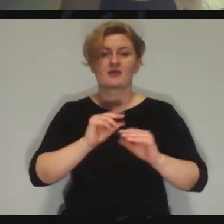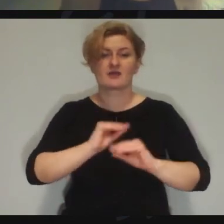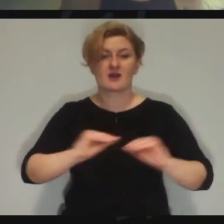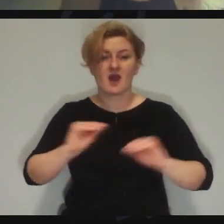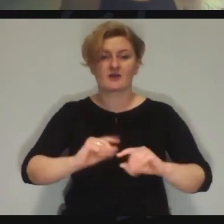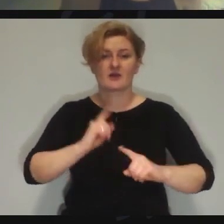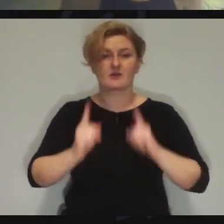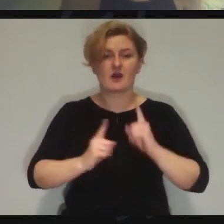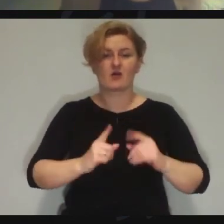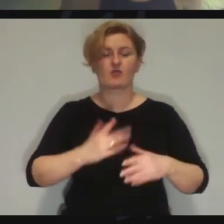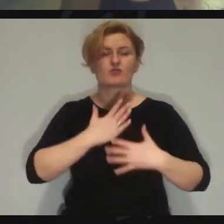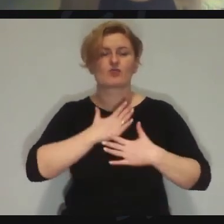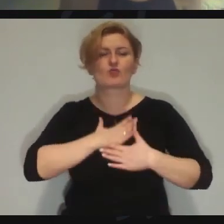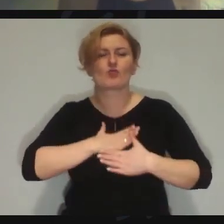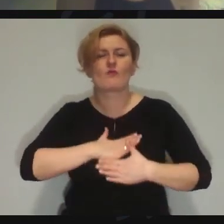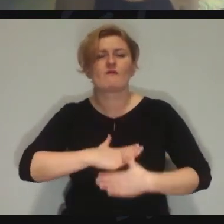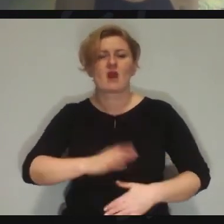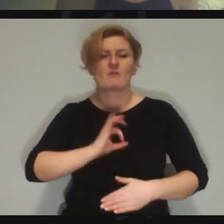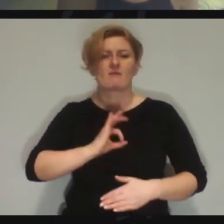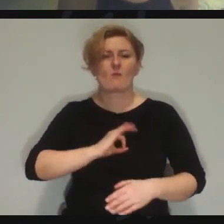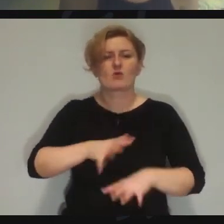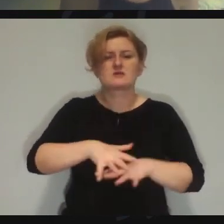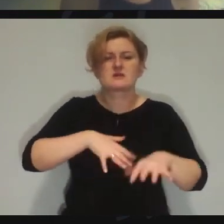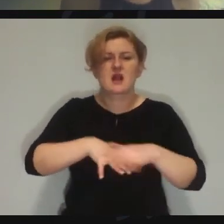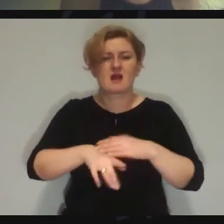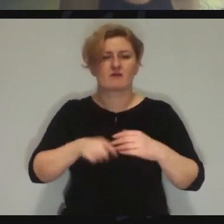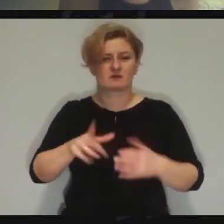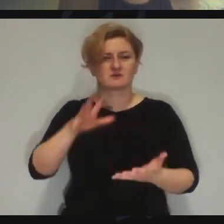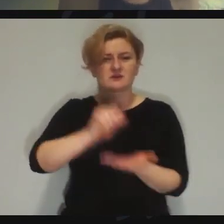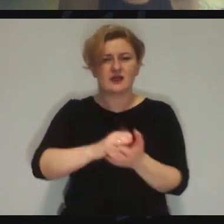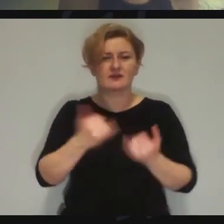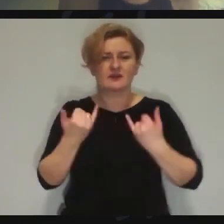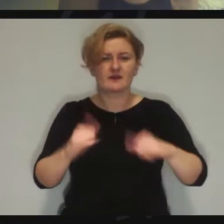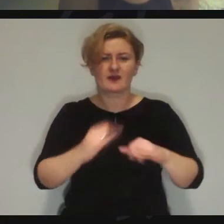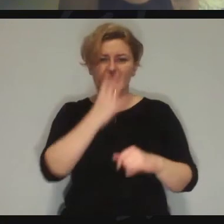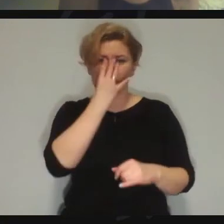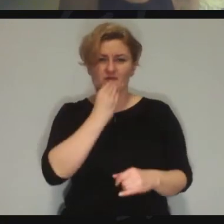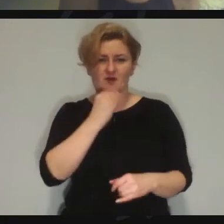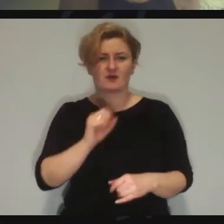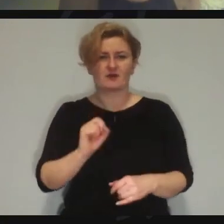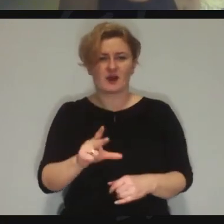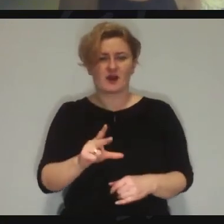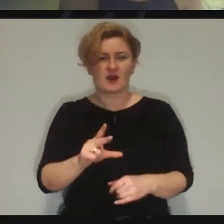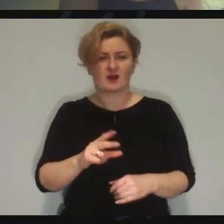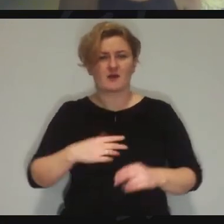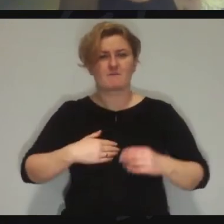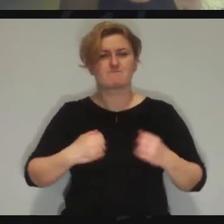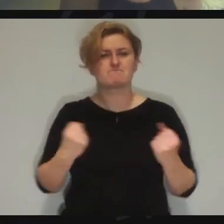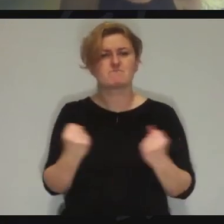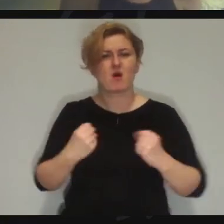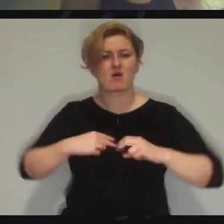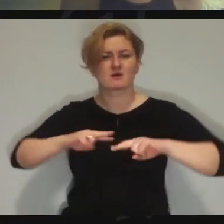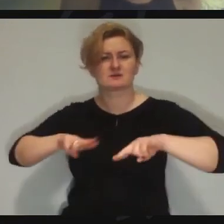Jeśli jest pasja w trenerze, to kompletnie inaczej wyglądają zajęcia. To ta moc zarażania pasją.